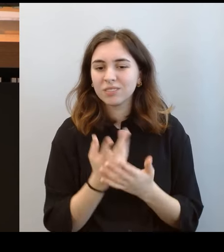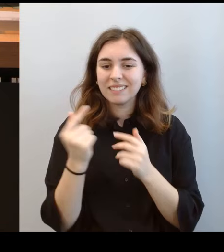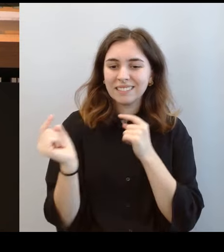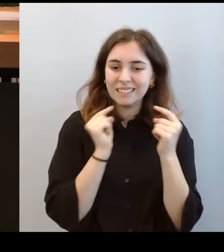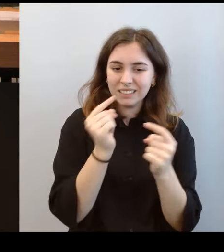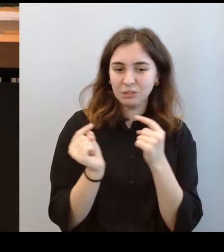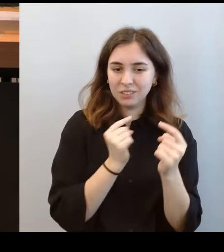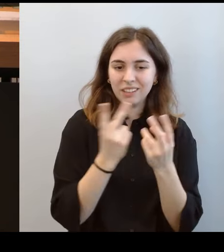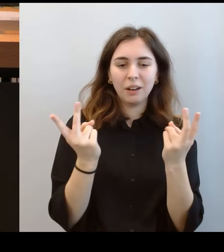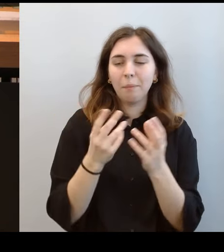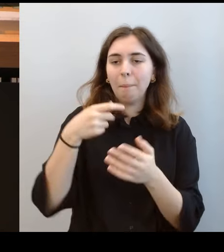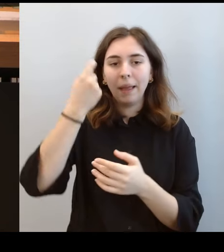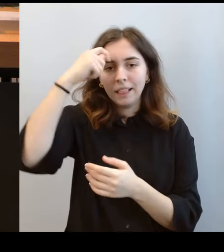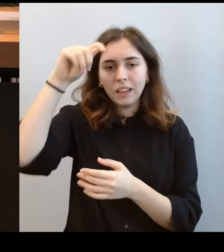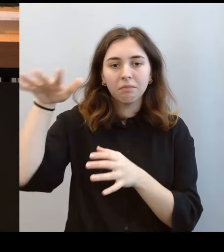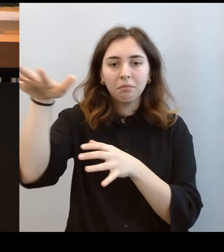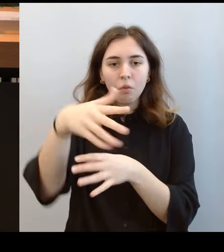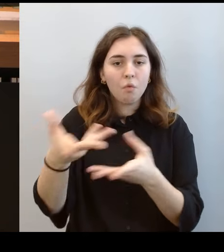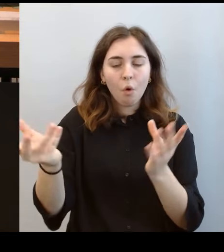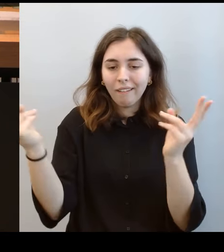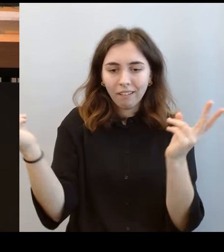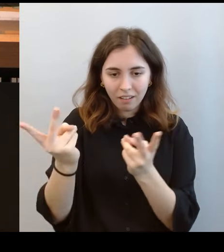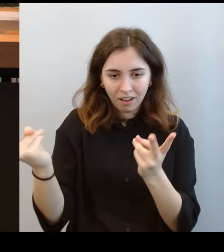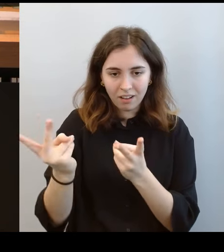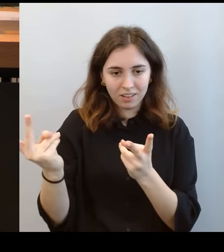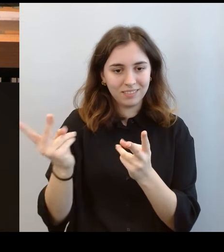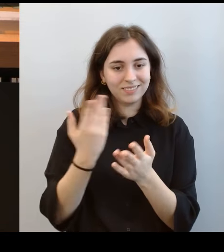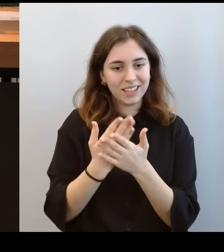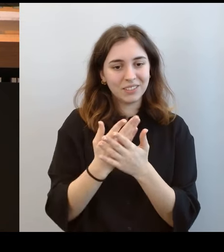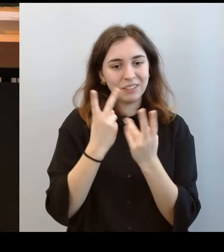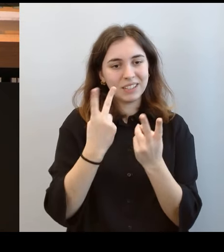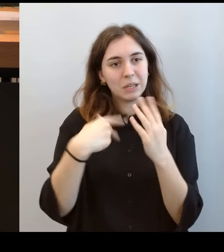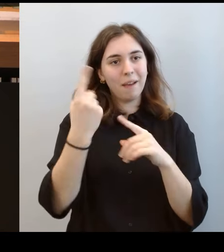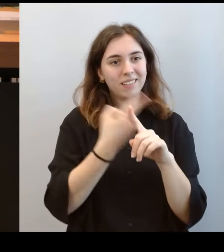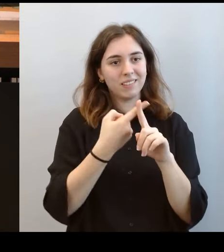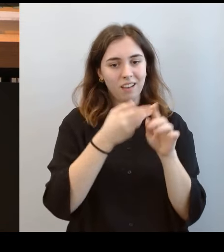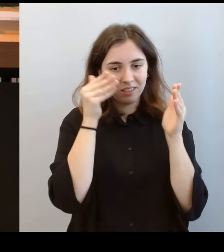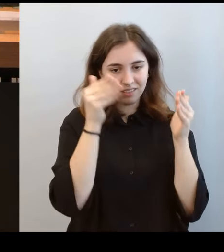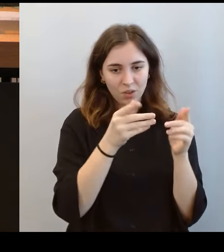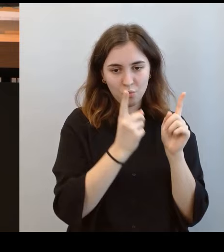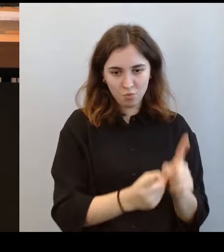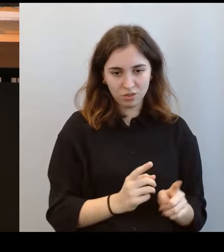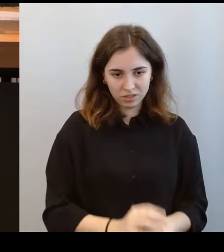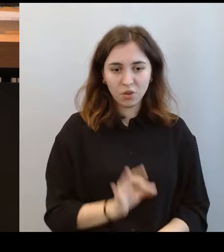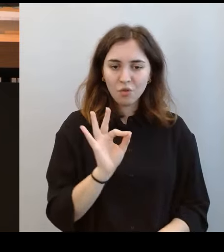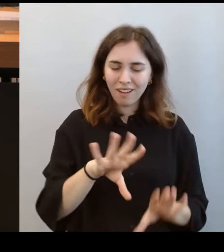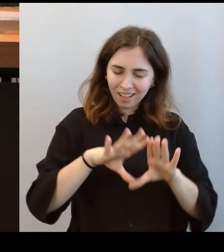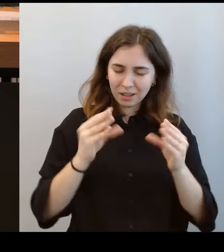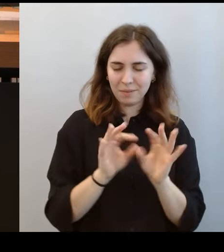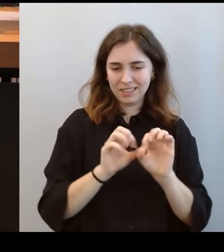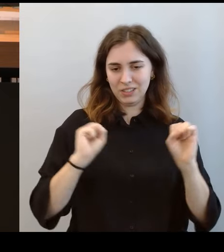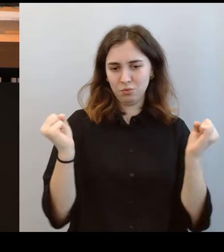Wohnsituation für Flüchtlinge ändern und nämlich verbessern soll. Der Antrag ist offensichtlich für eine andere Welt, für andere